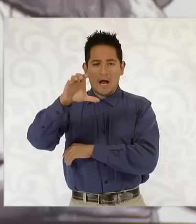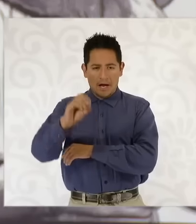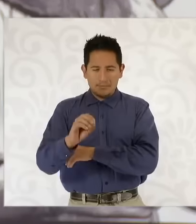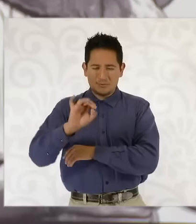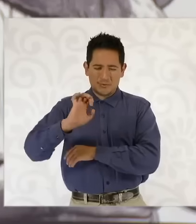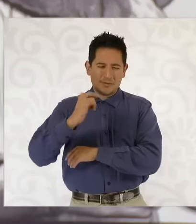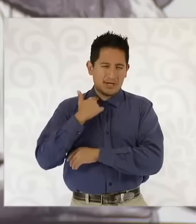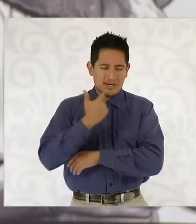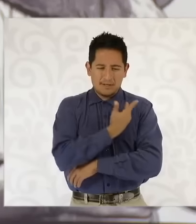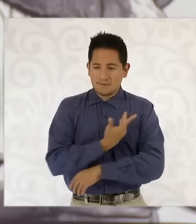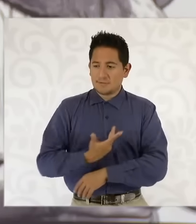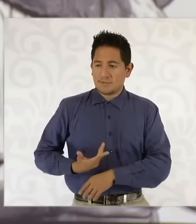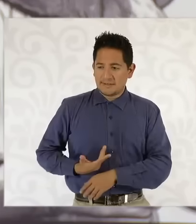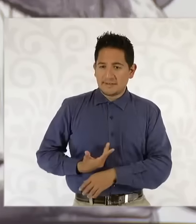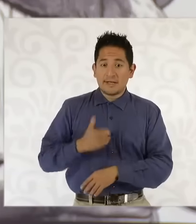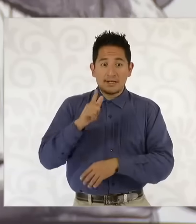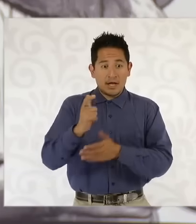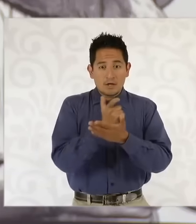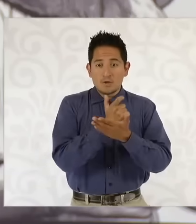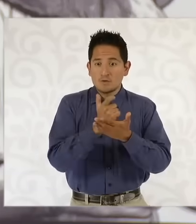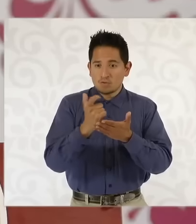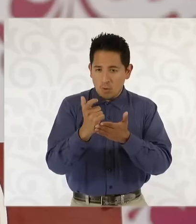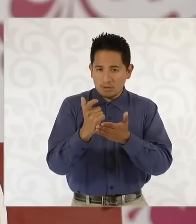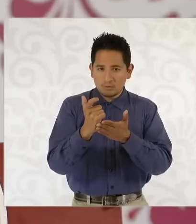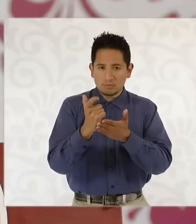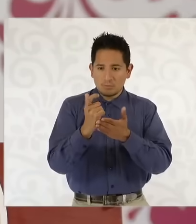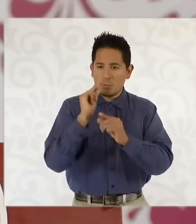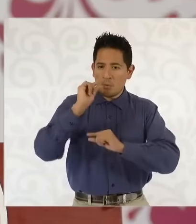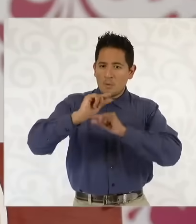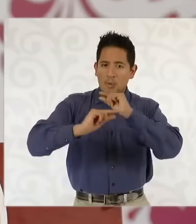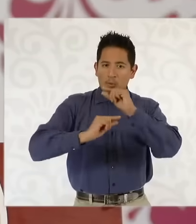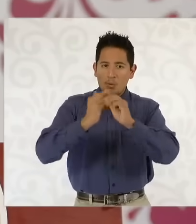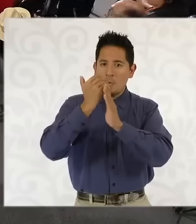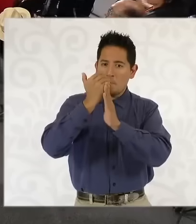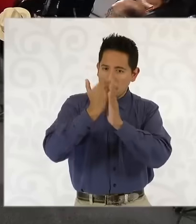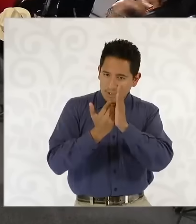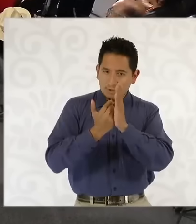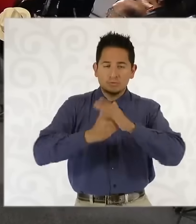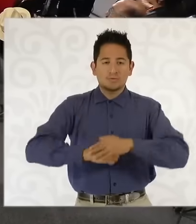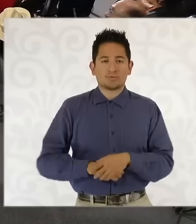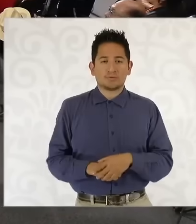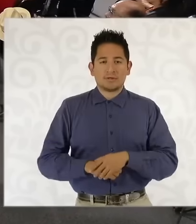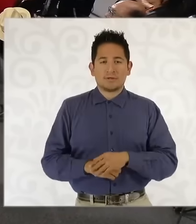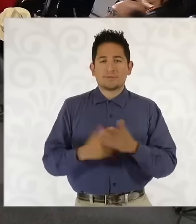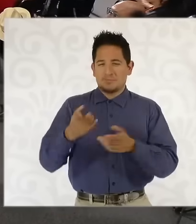pues estamos haciendo todavía una política de austeridad mayor. Gracias, Ana Lilia Pérez. Es